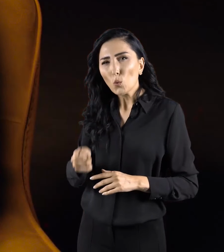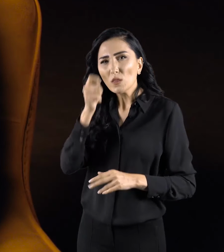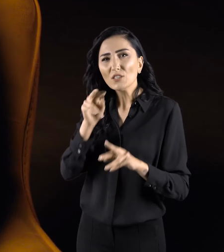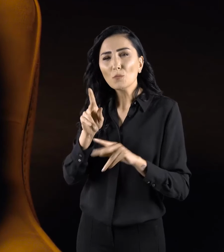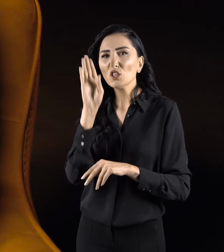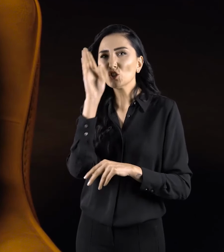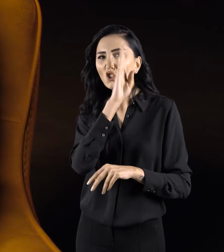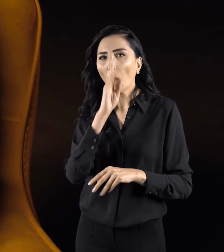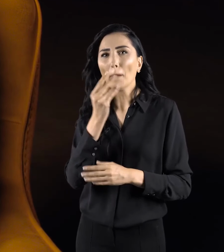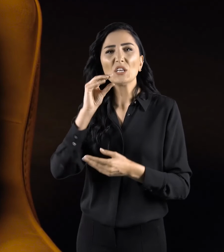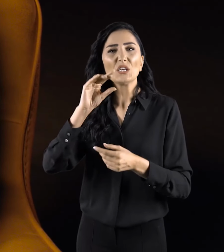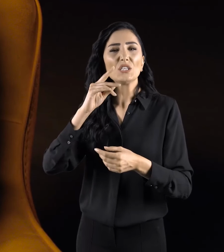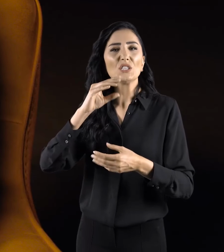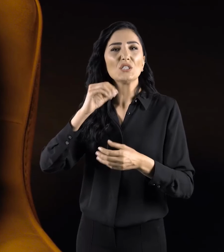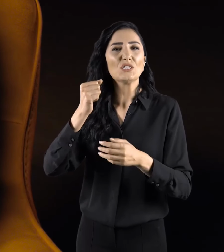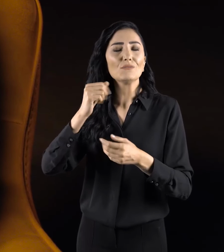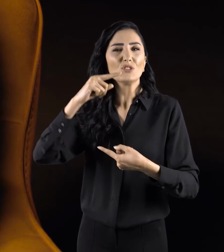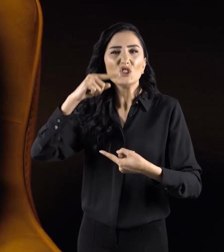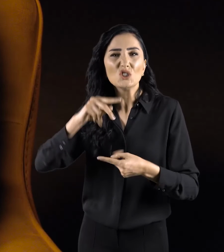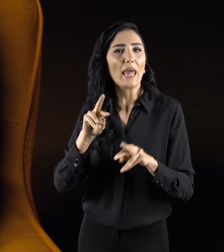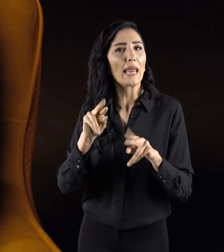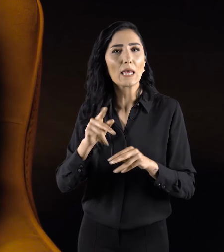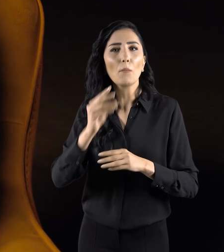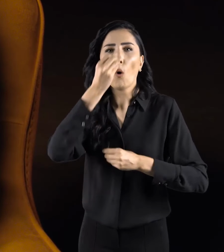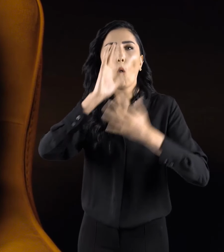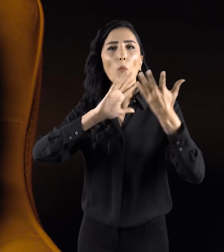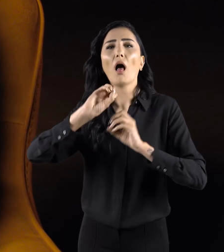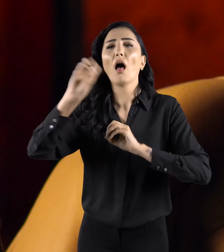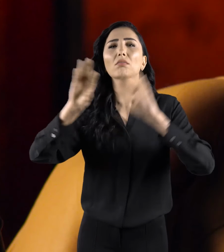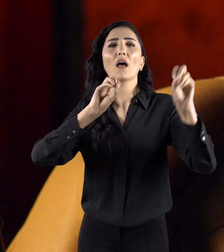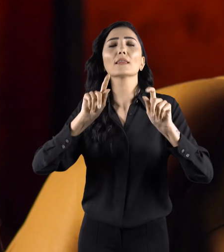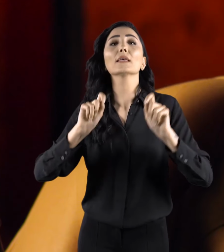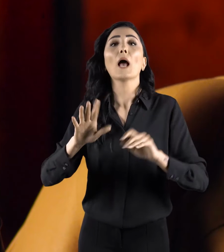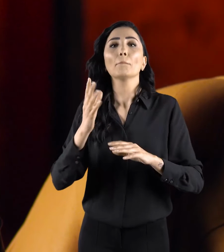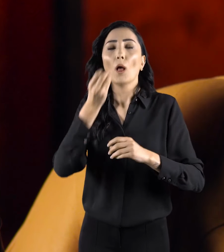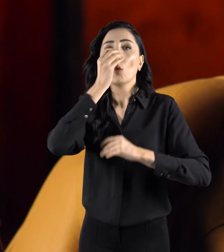Büyüteç etkisi yaratacak cam, şişe ve benzeri nesneleri ormanlık alanlara atmayın.